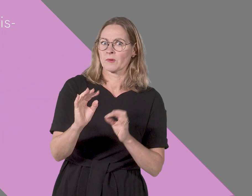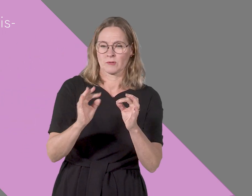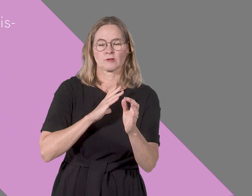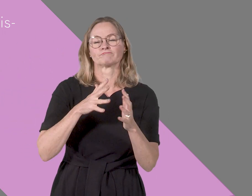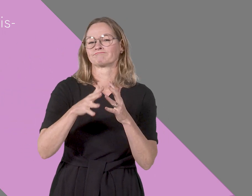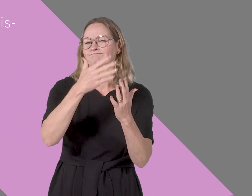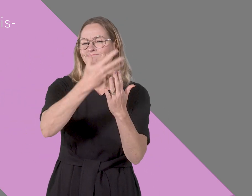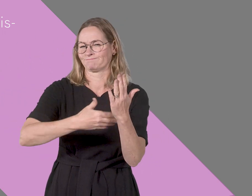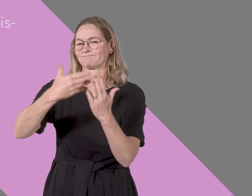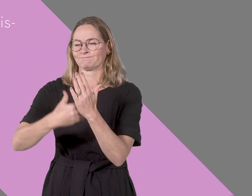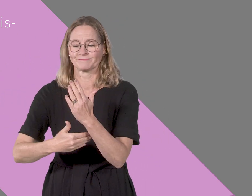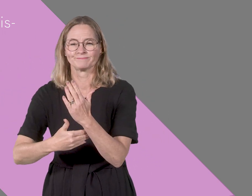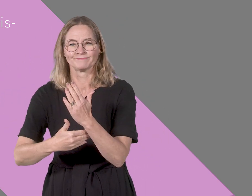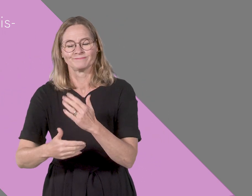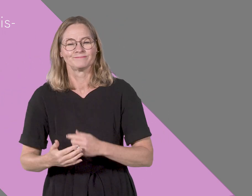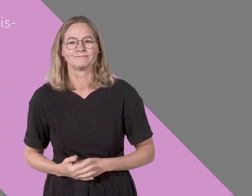kun tulkki on saapunut paikalle.